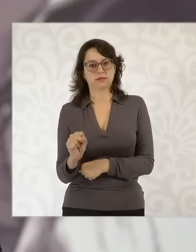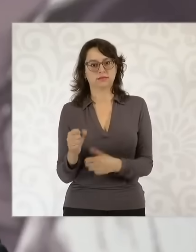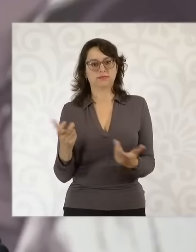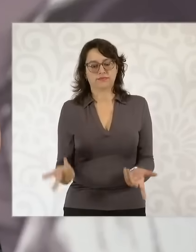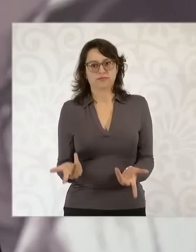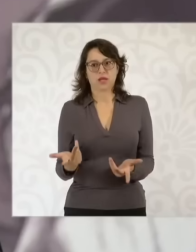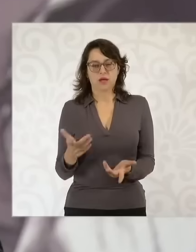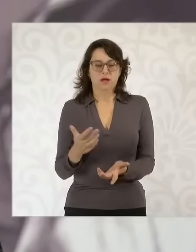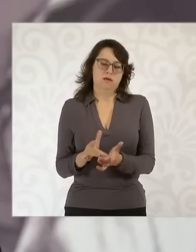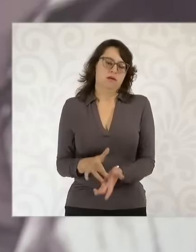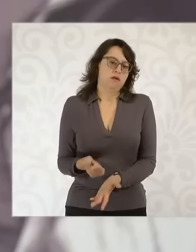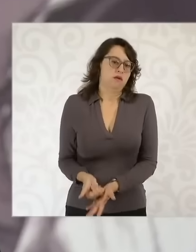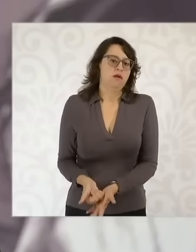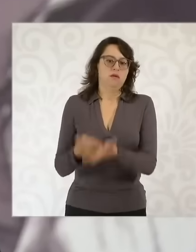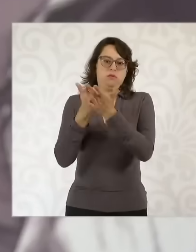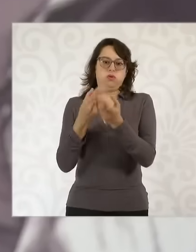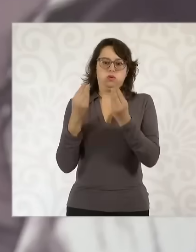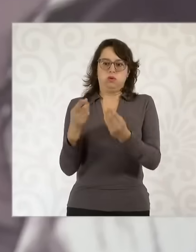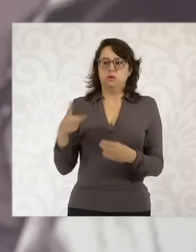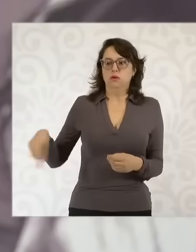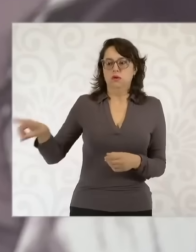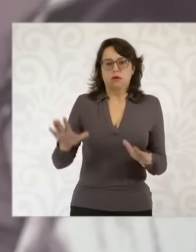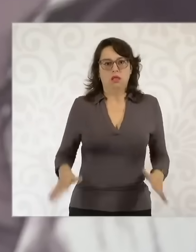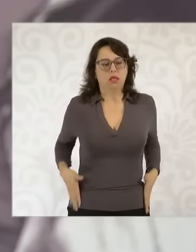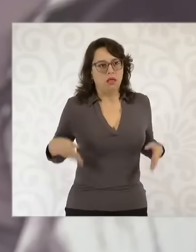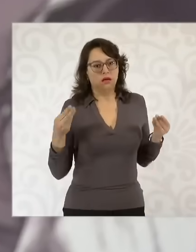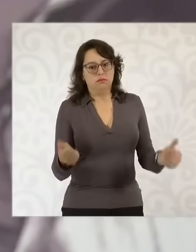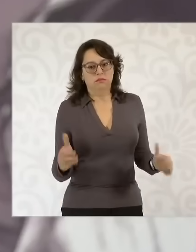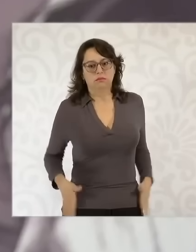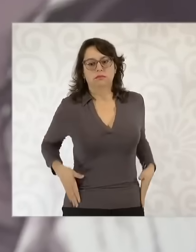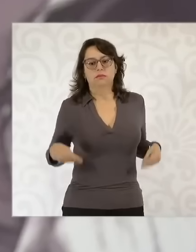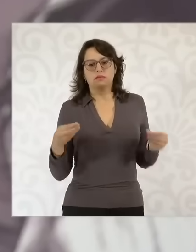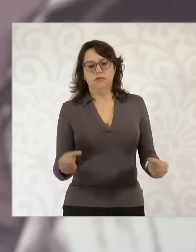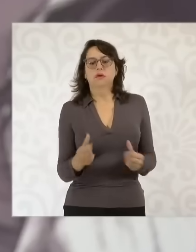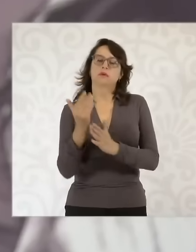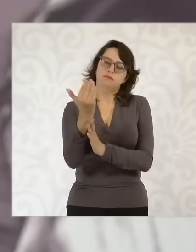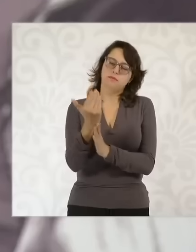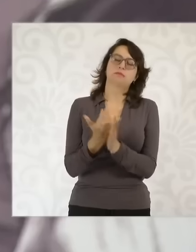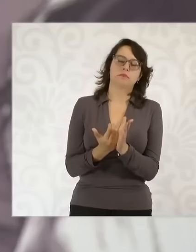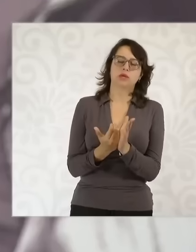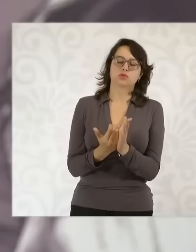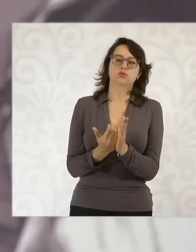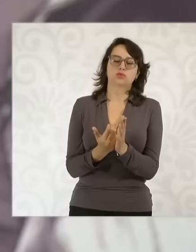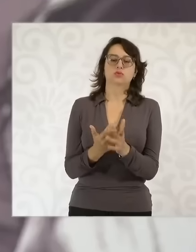ha contribuido a una mejora muy importante de la posición de liquidez, de la fortaleza financiera,